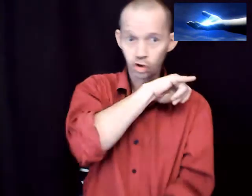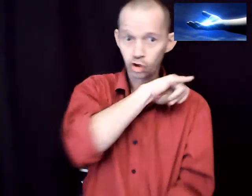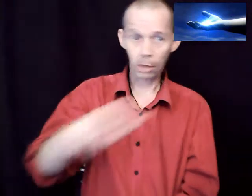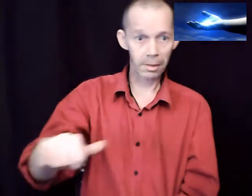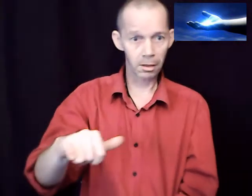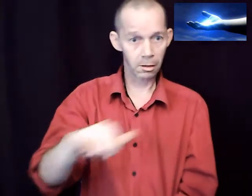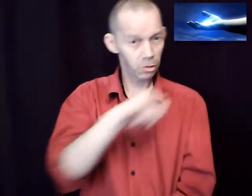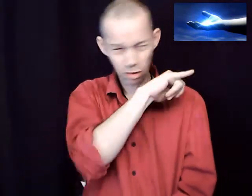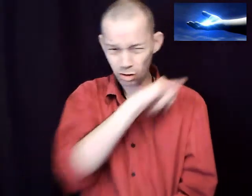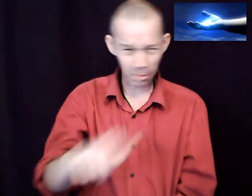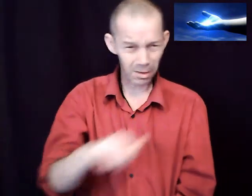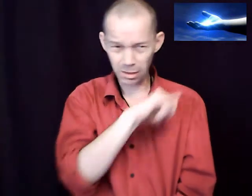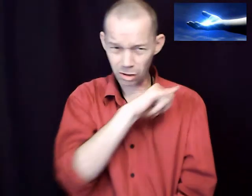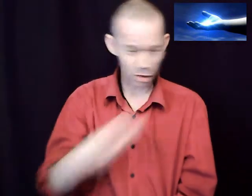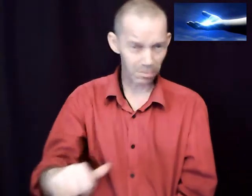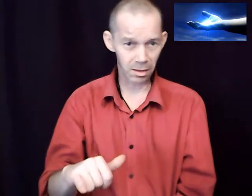qui n'a jamais mis les pieds sur terre.